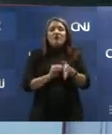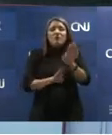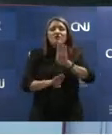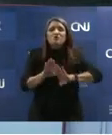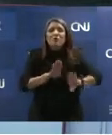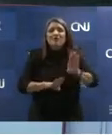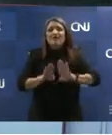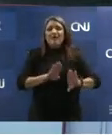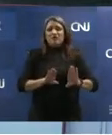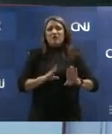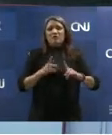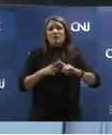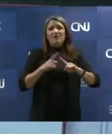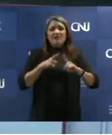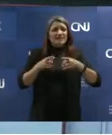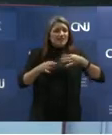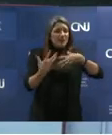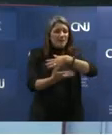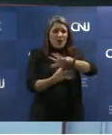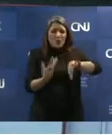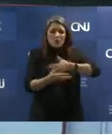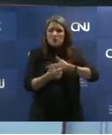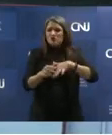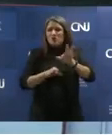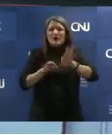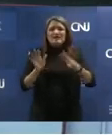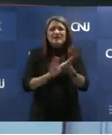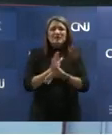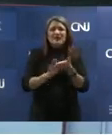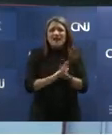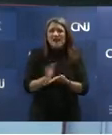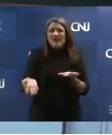e falta de gestão e de inúmeros casos concretos que apareceram